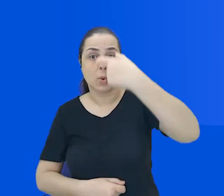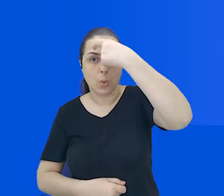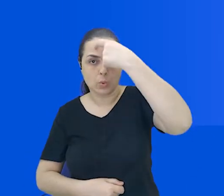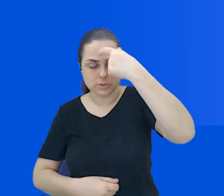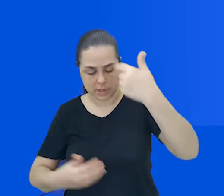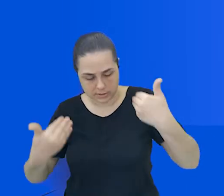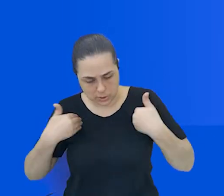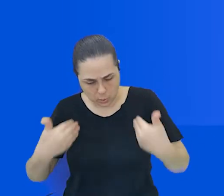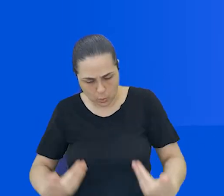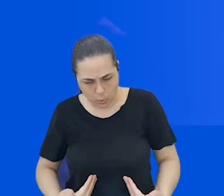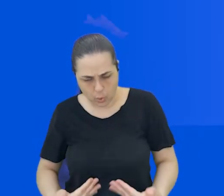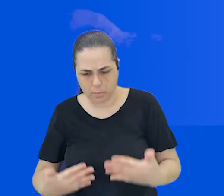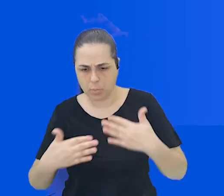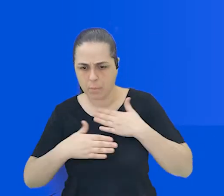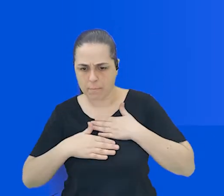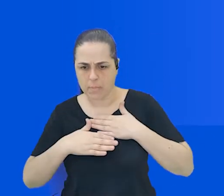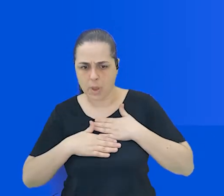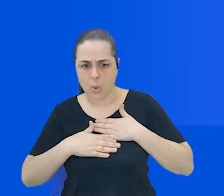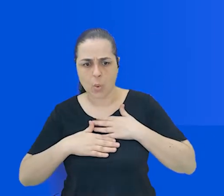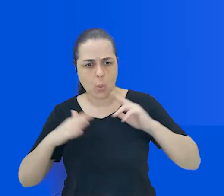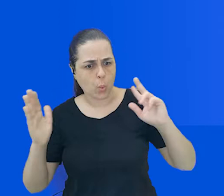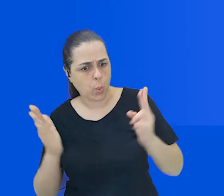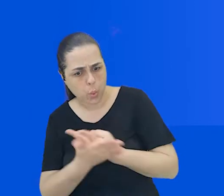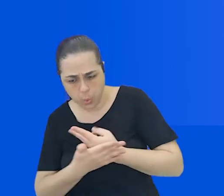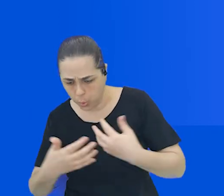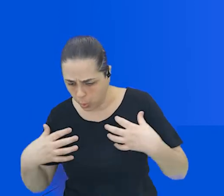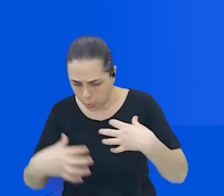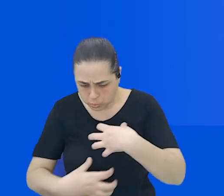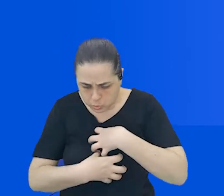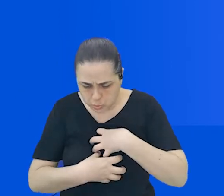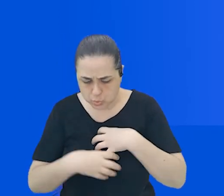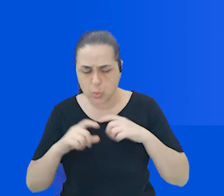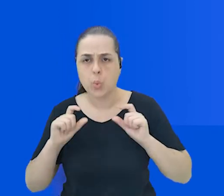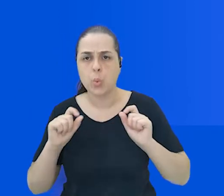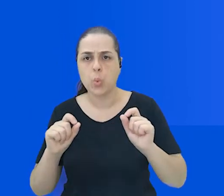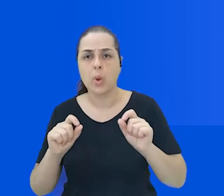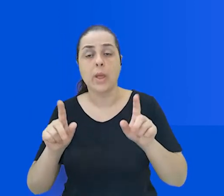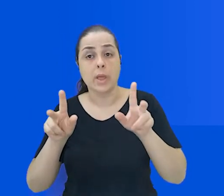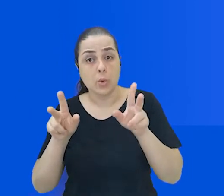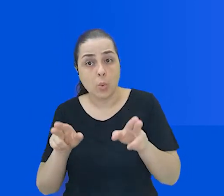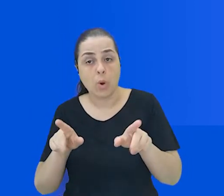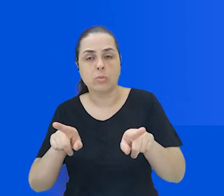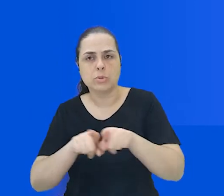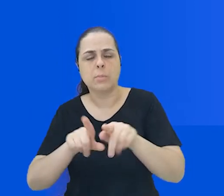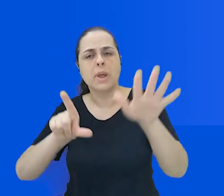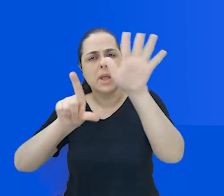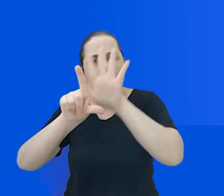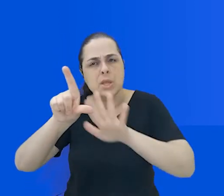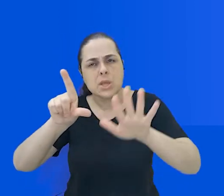do que está acontecendo comigo é fundamental. Tem uma simbologia, emprestar alguma imagem